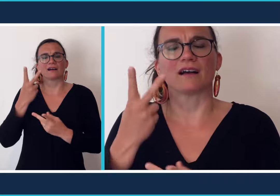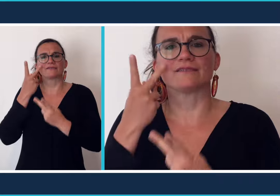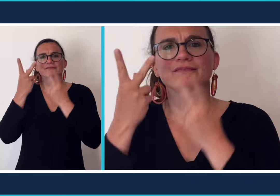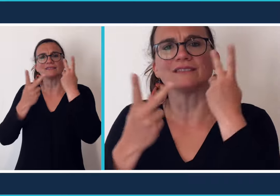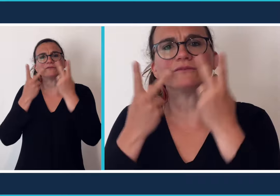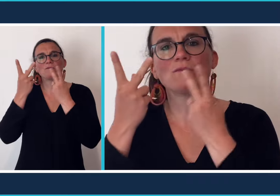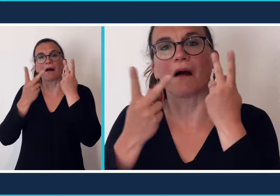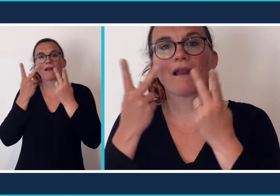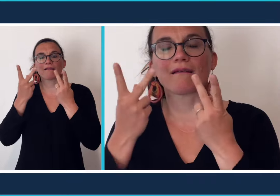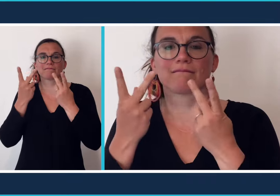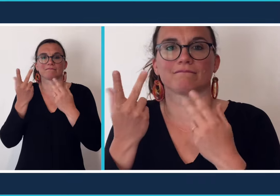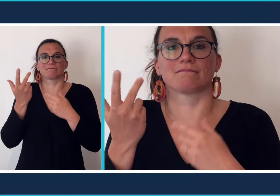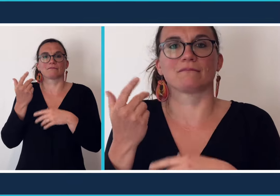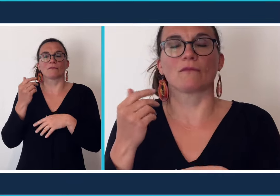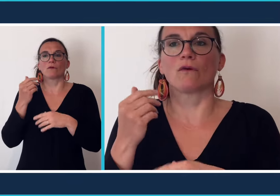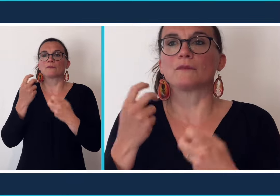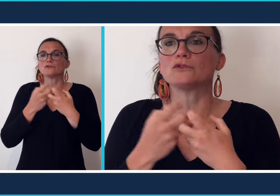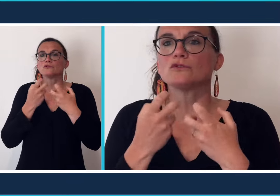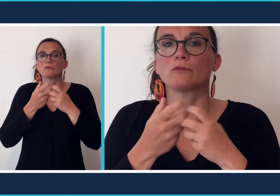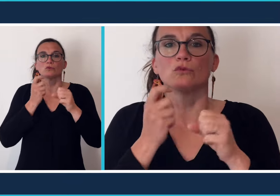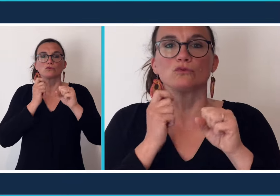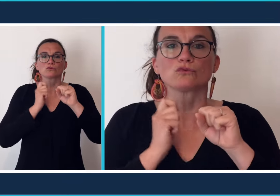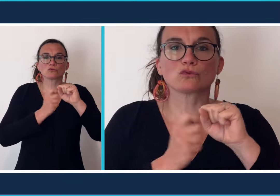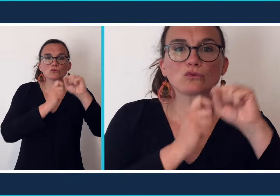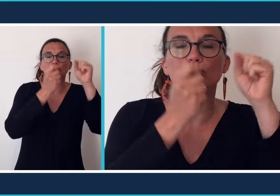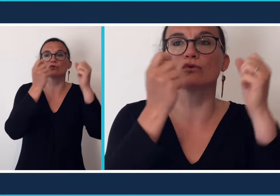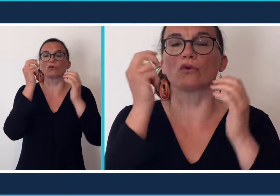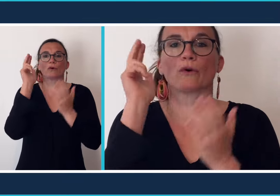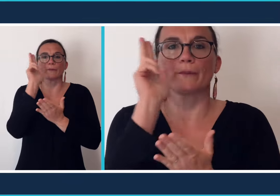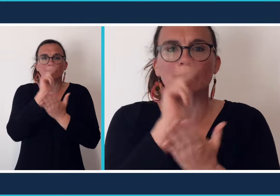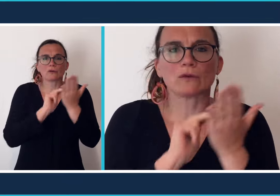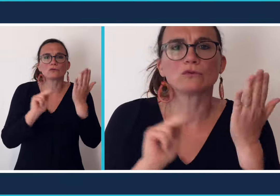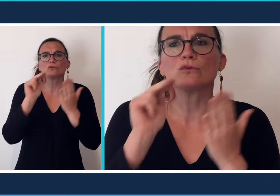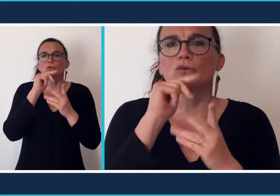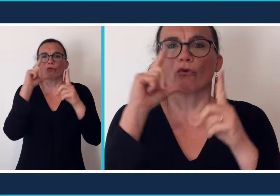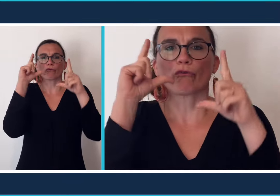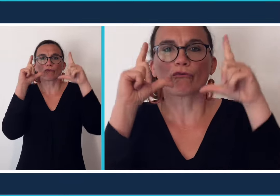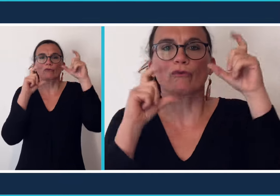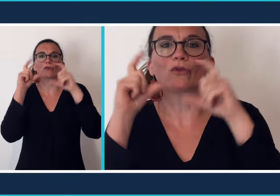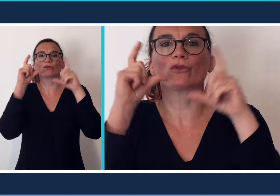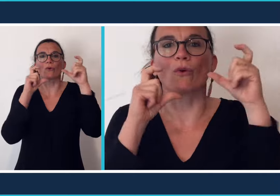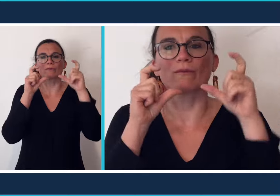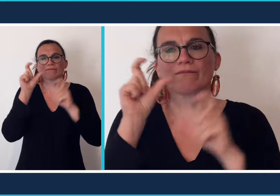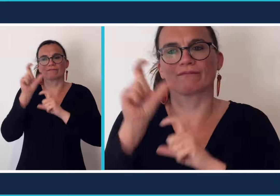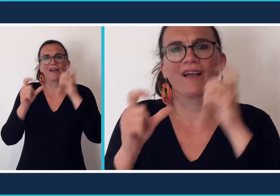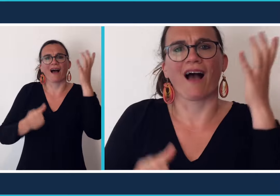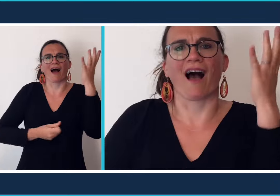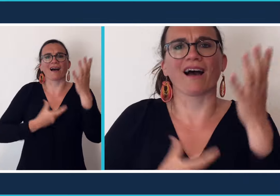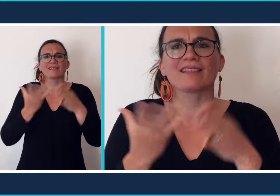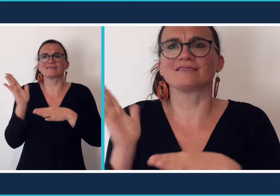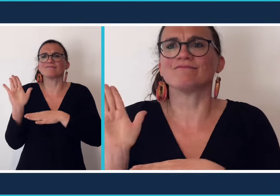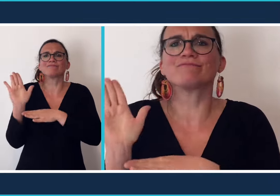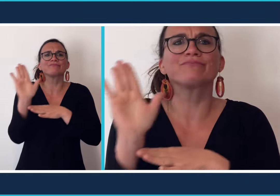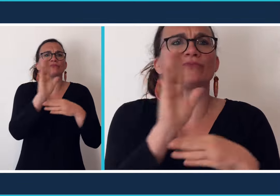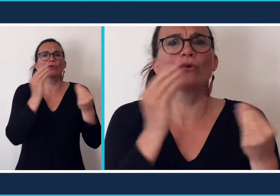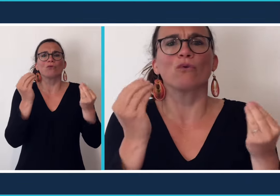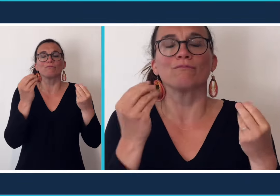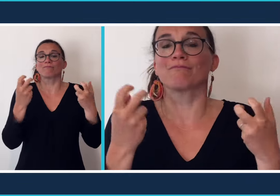Les amateurs d'arts visuels comme la sculpture, la peinture, ou la photo se rendront dans un [Musée]